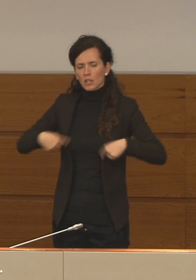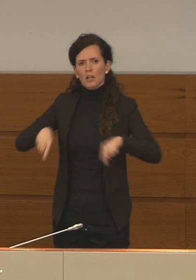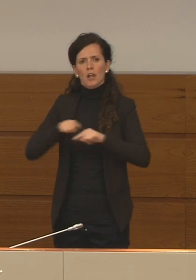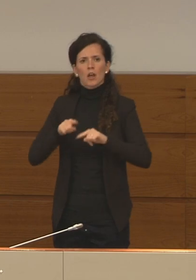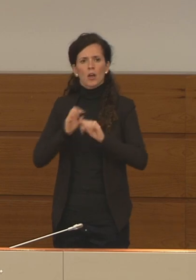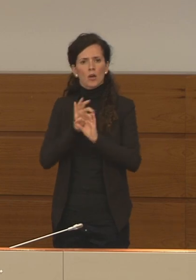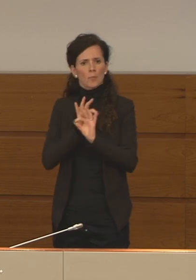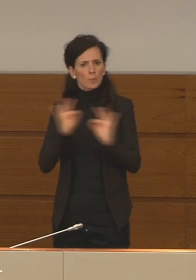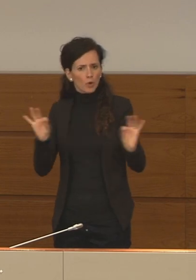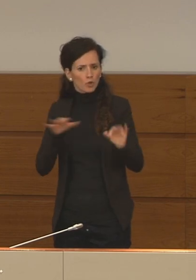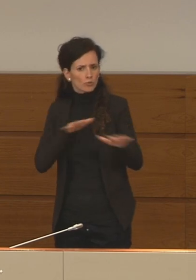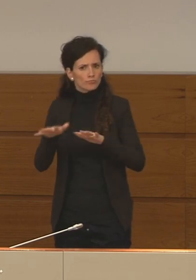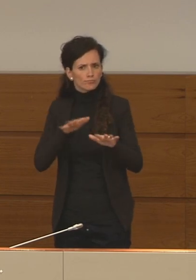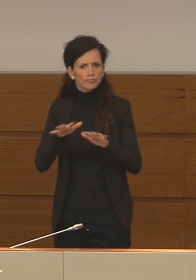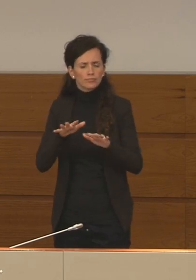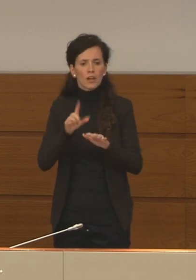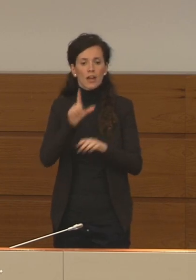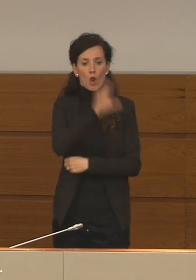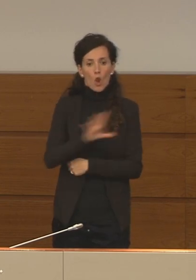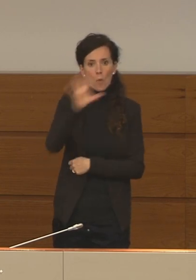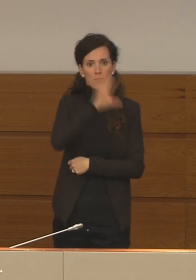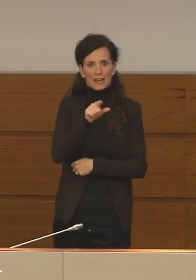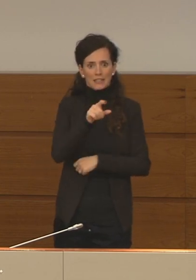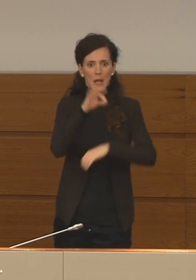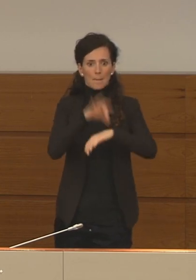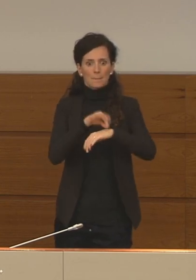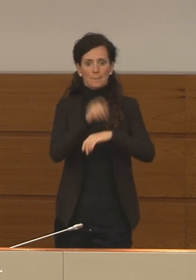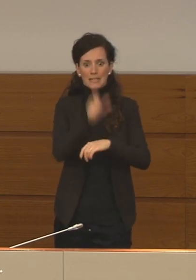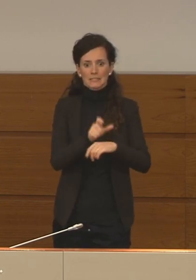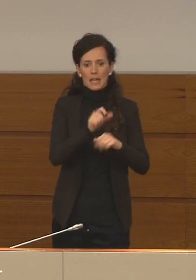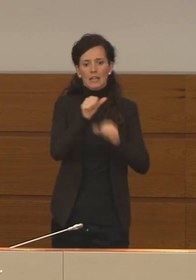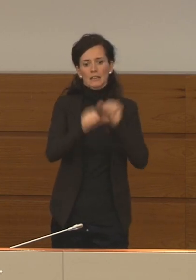pazienti dalla regione Lombardia verso altre che hanno la disponibilità di